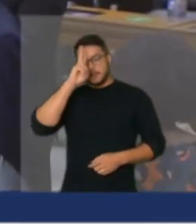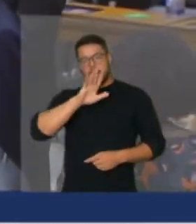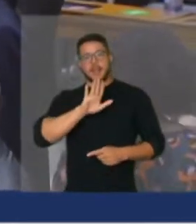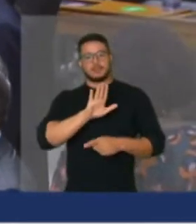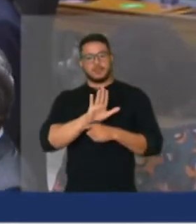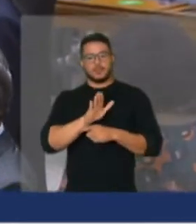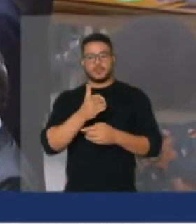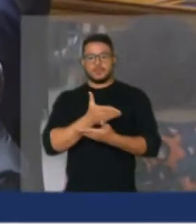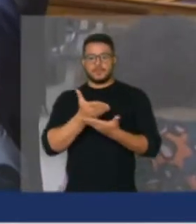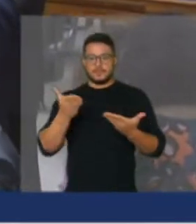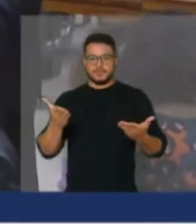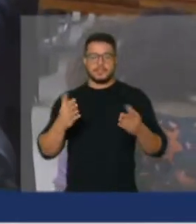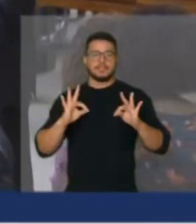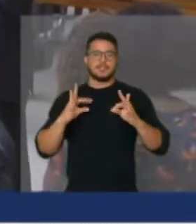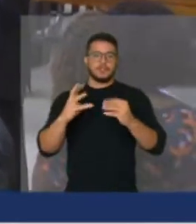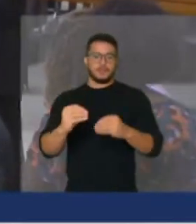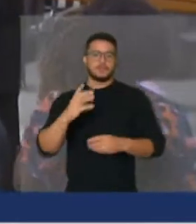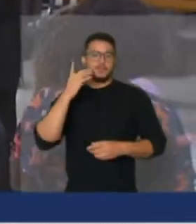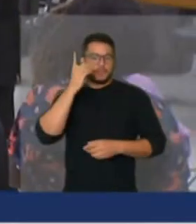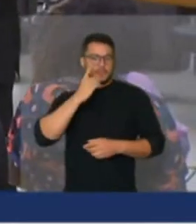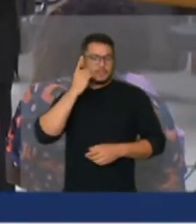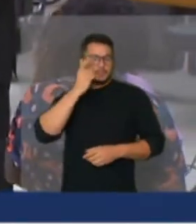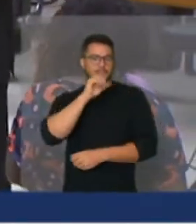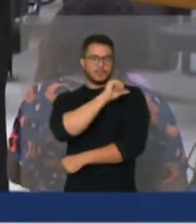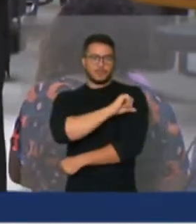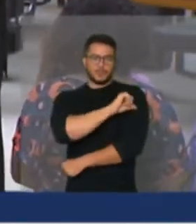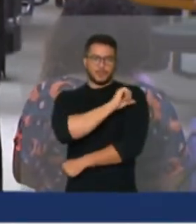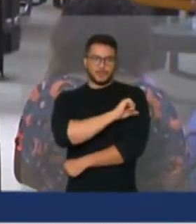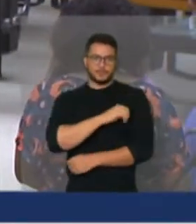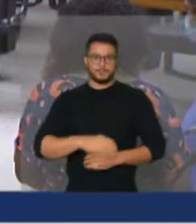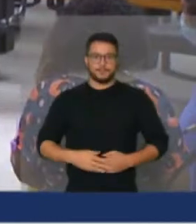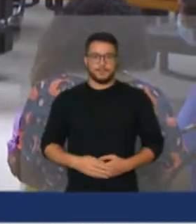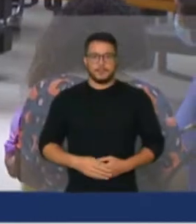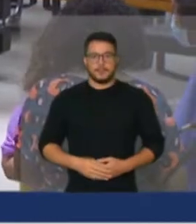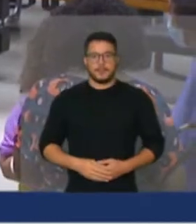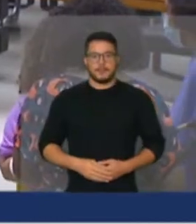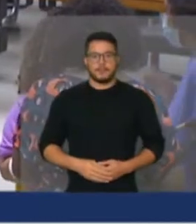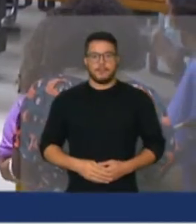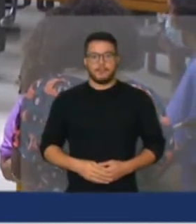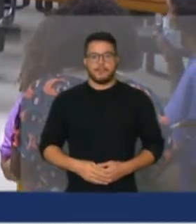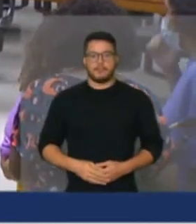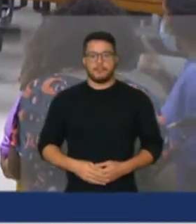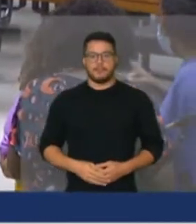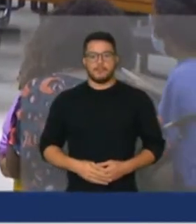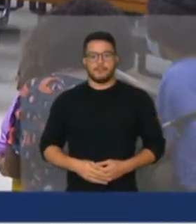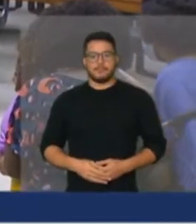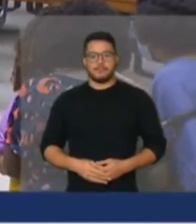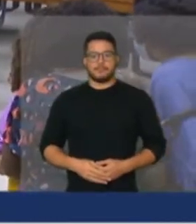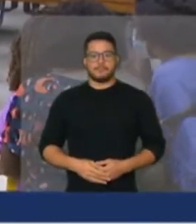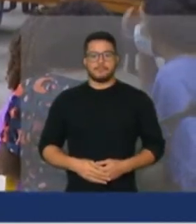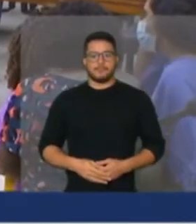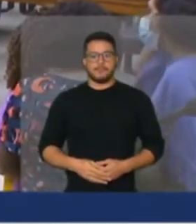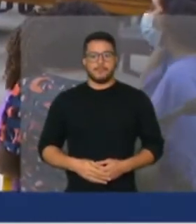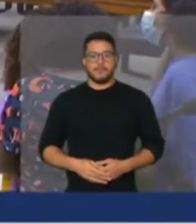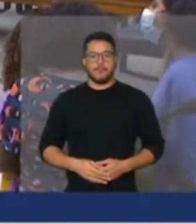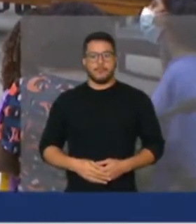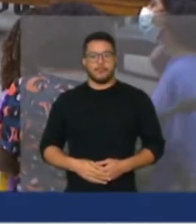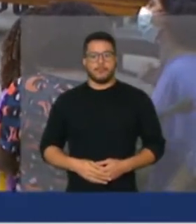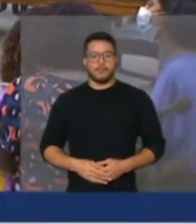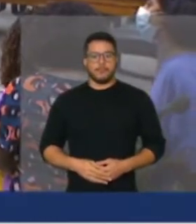RAMOS E TANTOS OUTROS COLEGAS PARLAMENTARES, GURGEL, NOSSO AMIGO QUERIDO PRESIDENTE DO PL TAMBÉM, TODOS NÓS DESEJAMOS ÀS BOAS VINDAS AOS SENHORES.